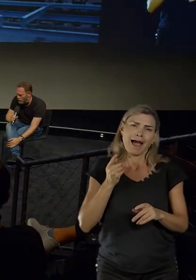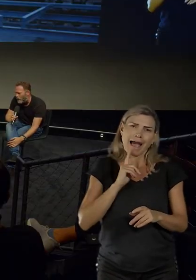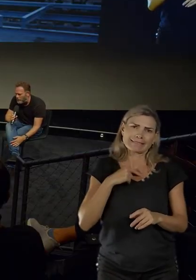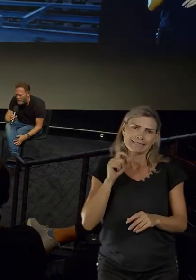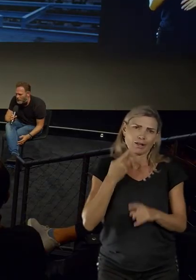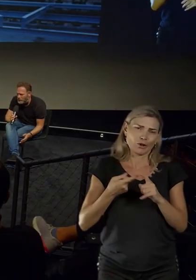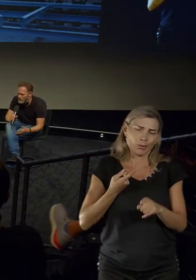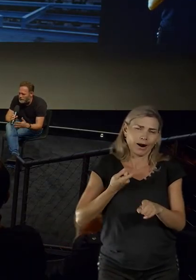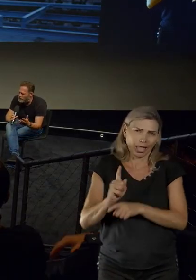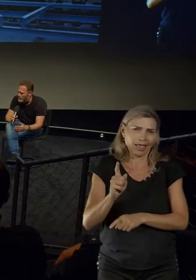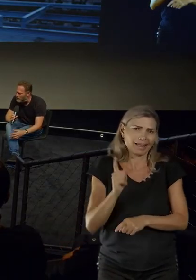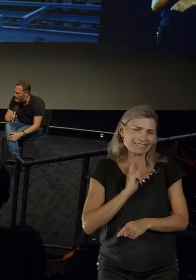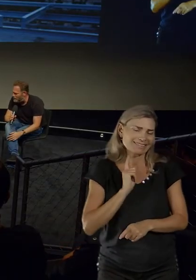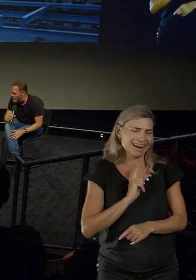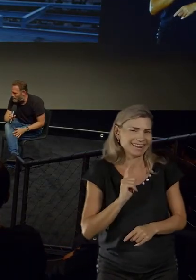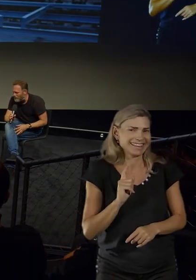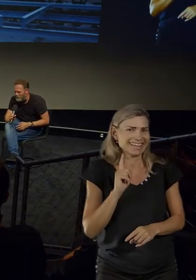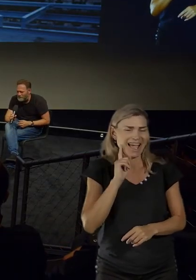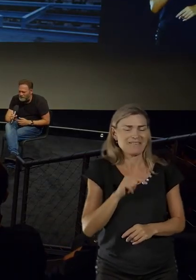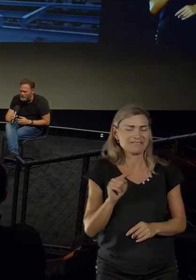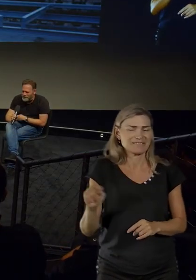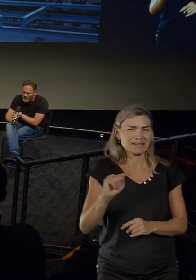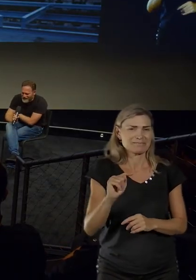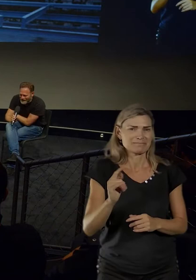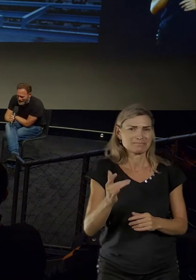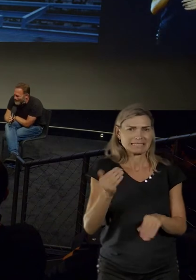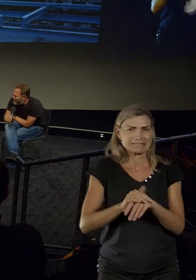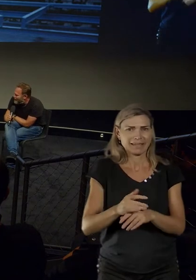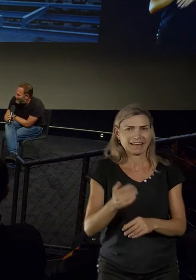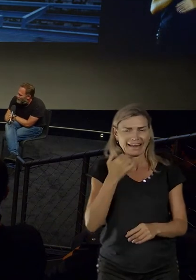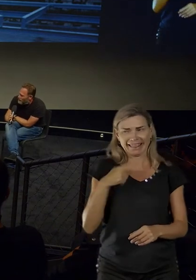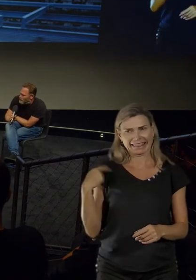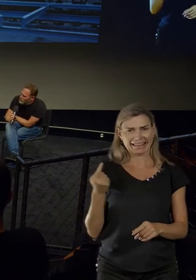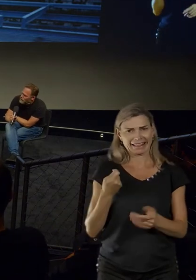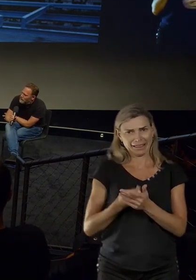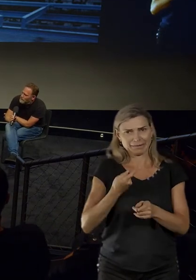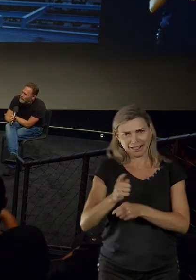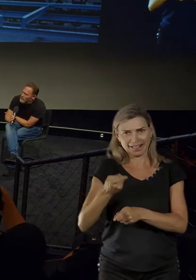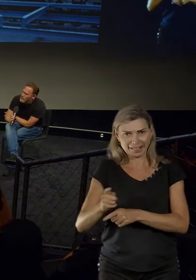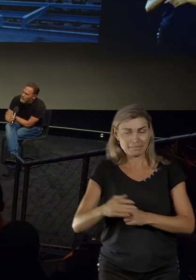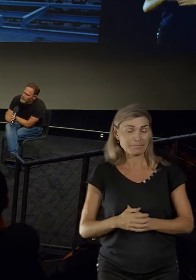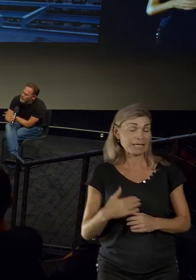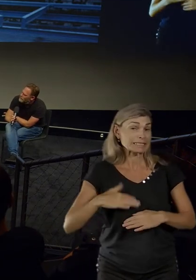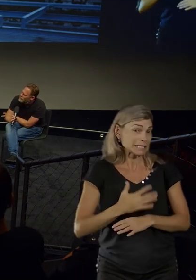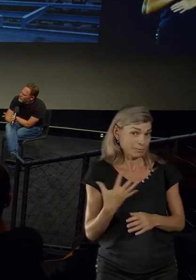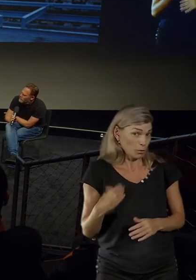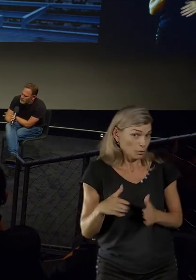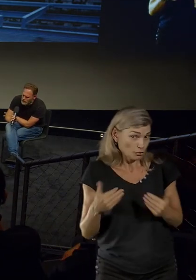No to já vím... Vy jste zvyklí na jiný tady! Ale myslím si, že... Jako nevím,